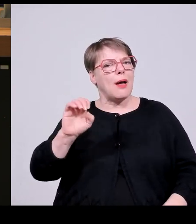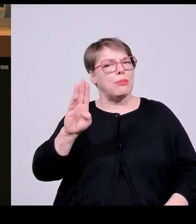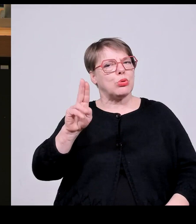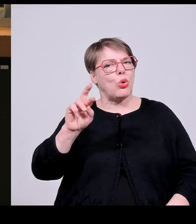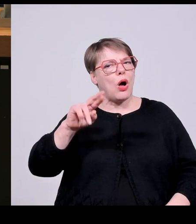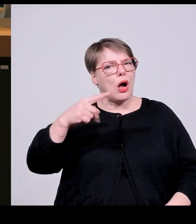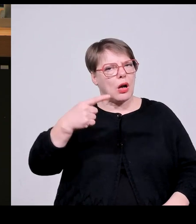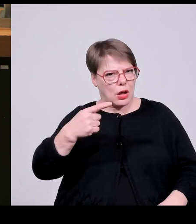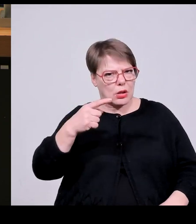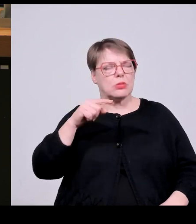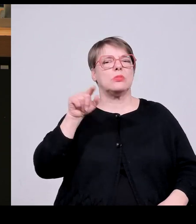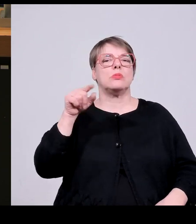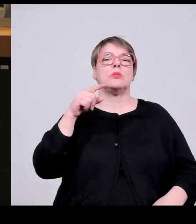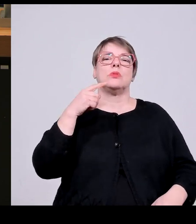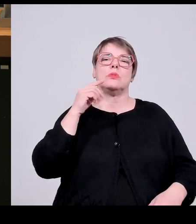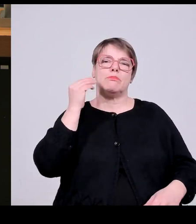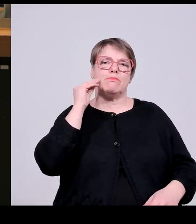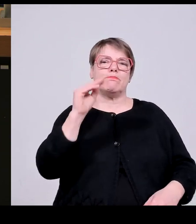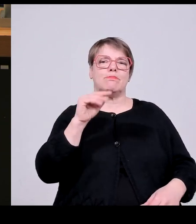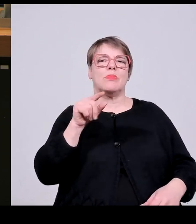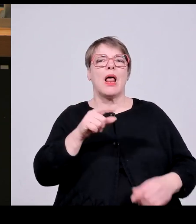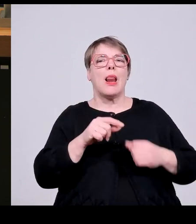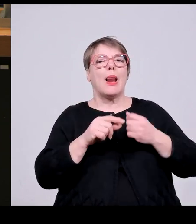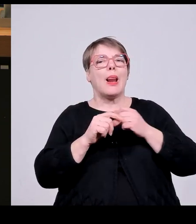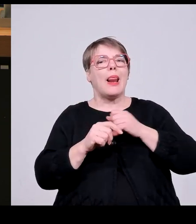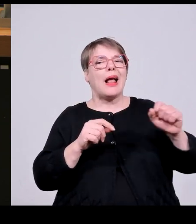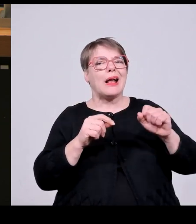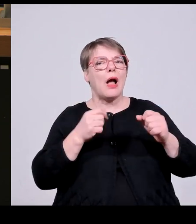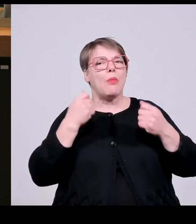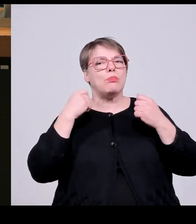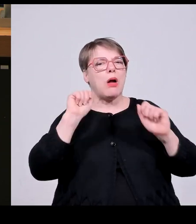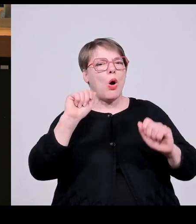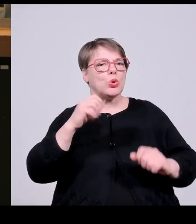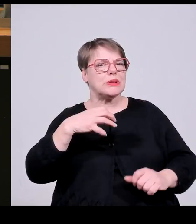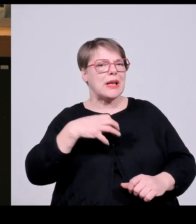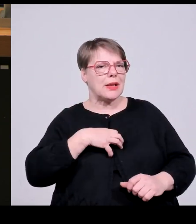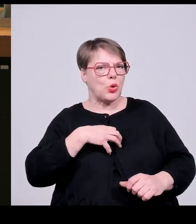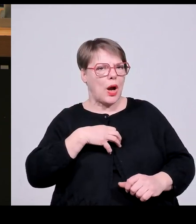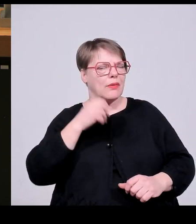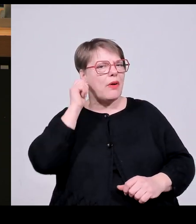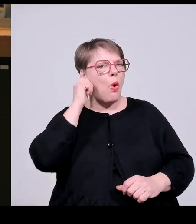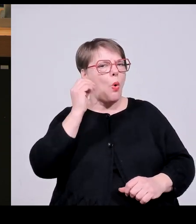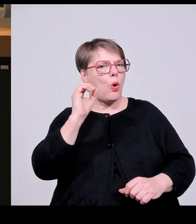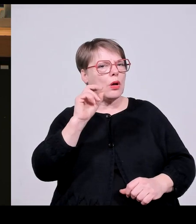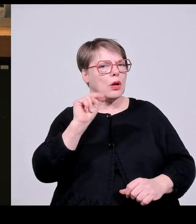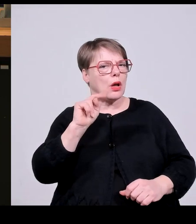Genehmigungsfiktion ermöglichen solle und Umweltprüfungen verkürzen.